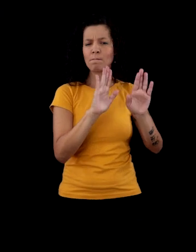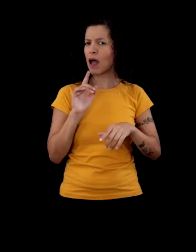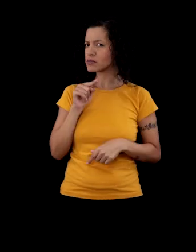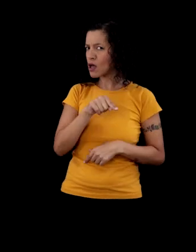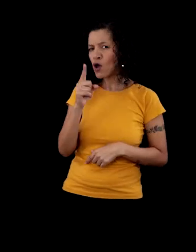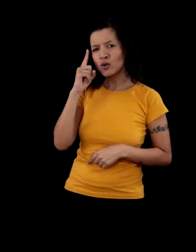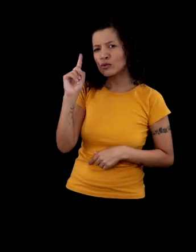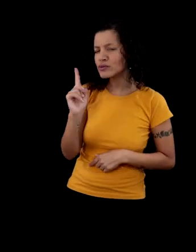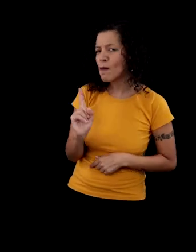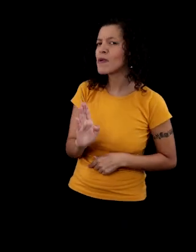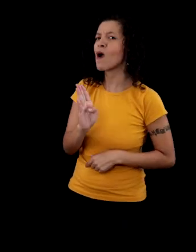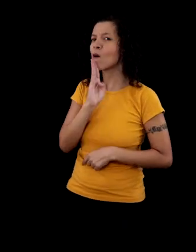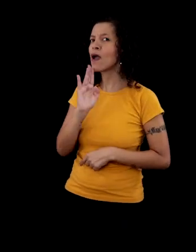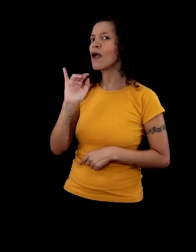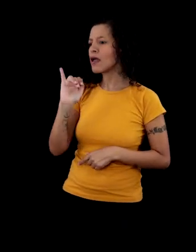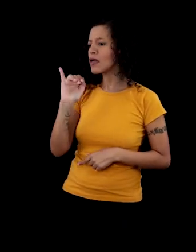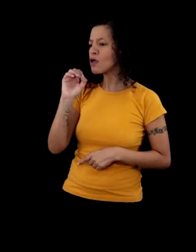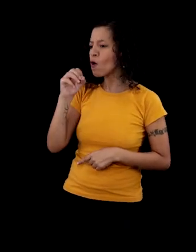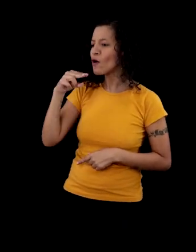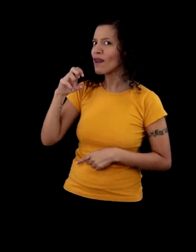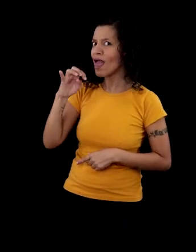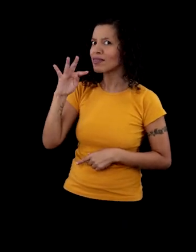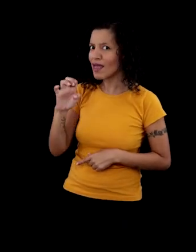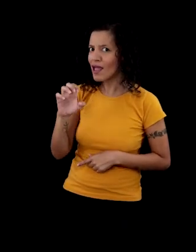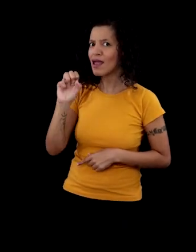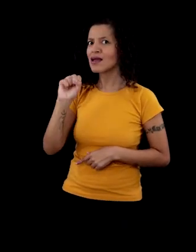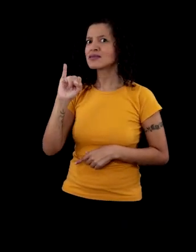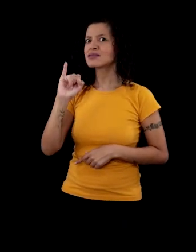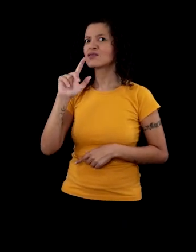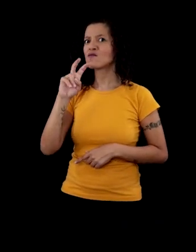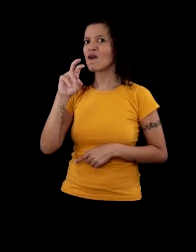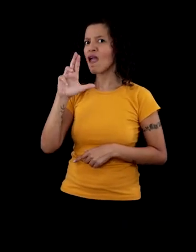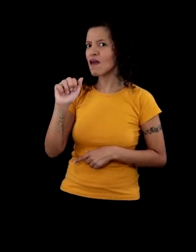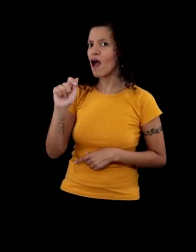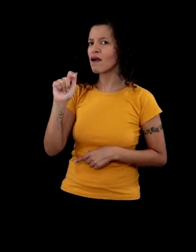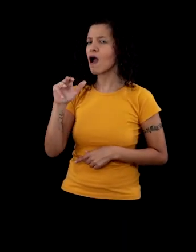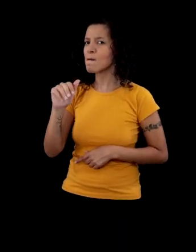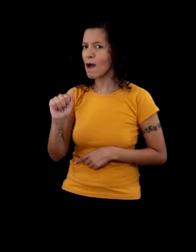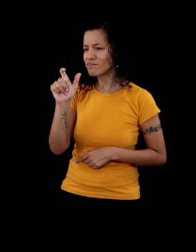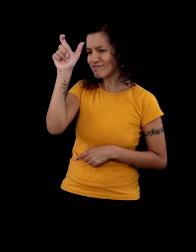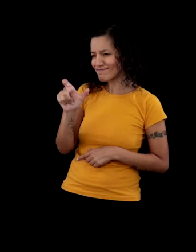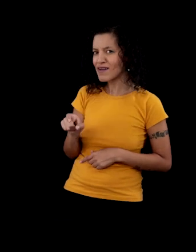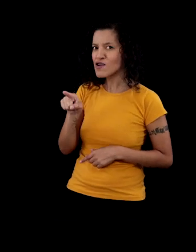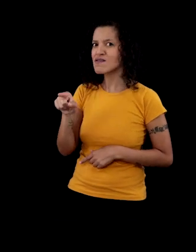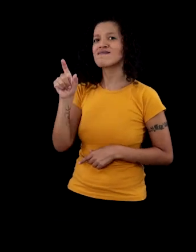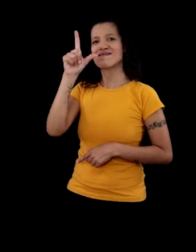porém ninguém sabia que ali morava Ionete da Silveira Gama, uma pesquisadora,